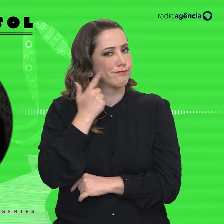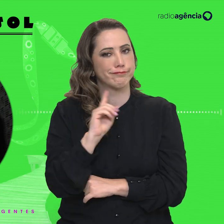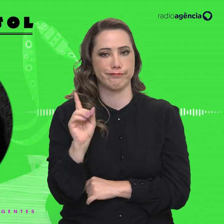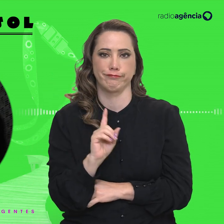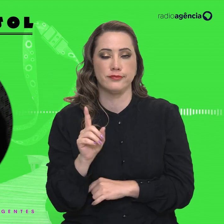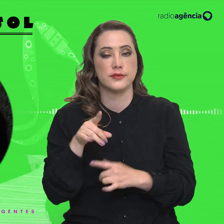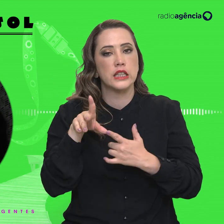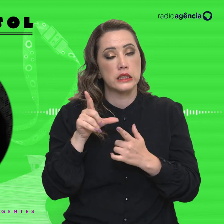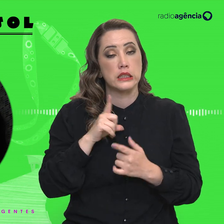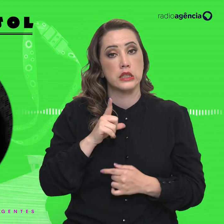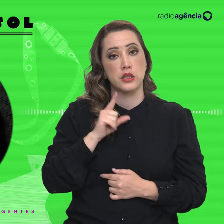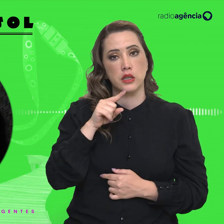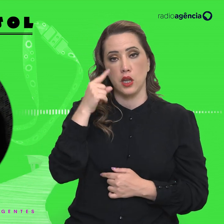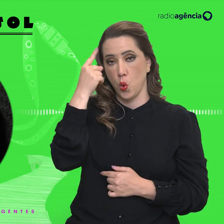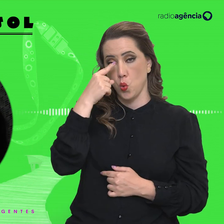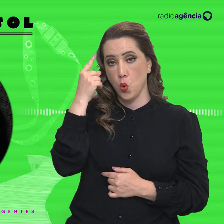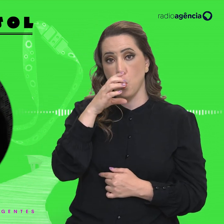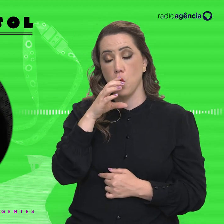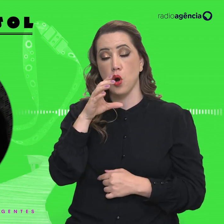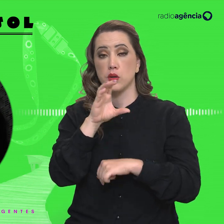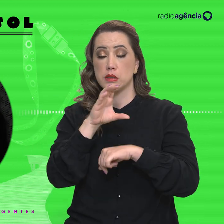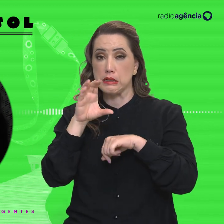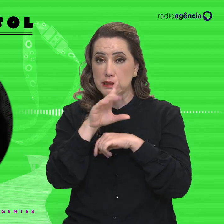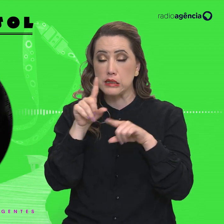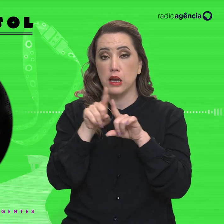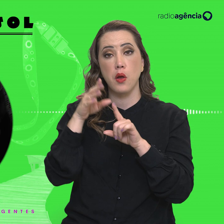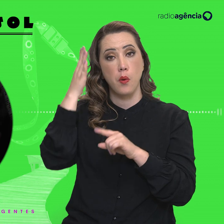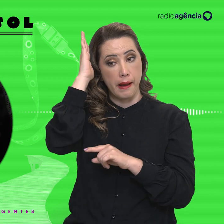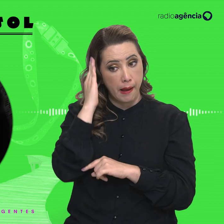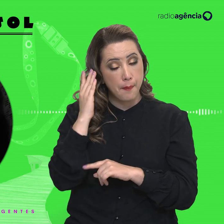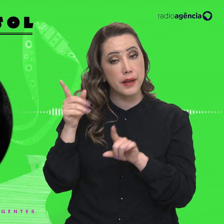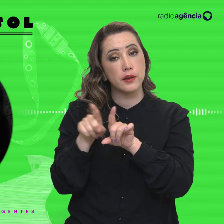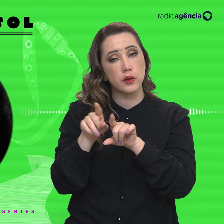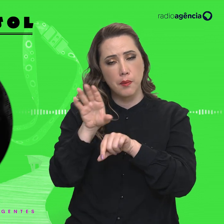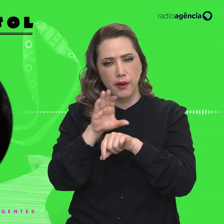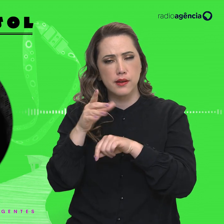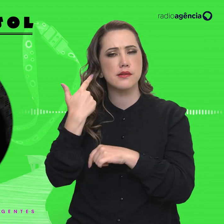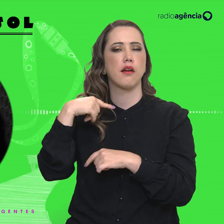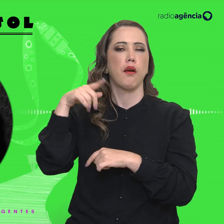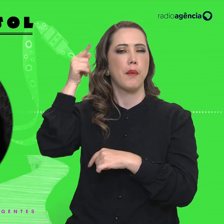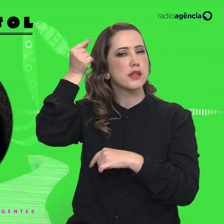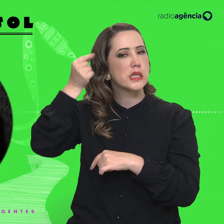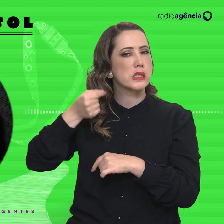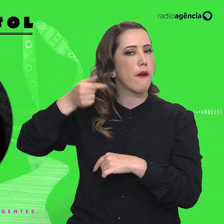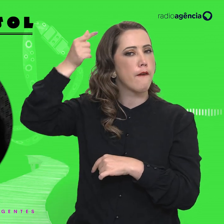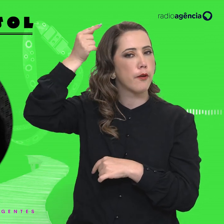eu tenho olhos castanhos e cabelo da mesma cor, com uns fiozinhos brancos porque eu ainda não pinto.